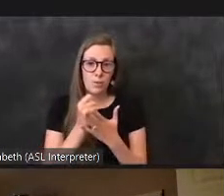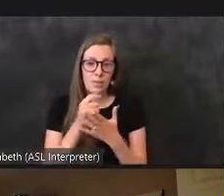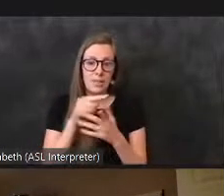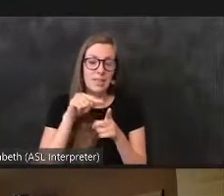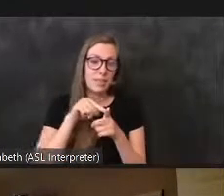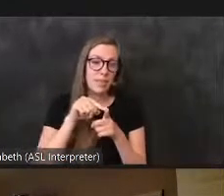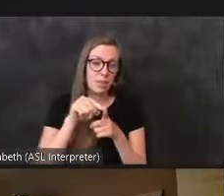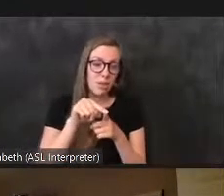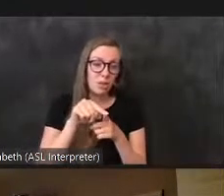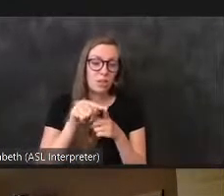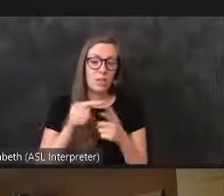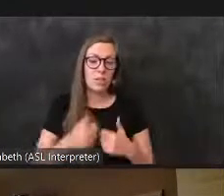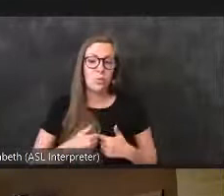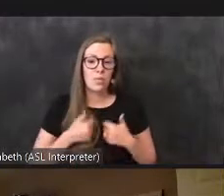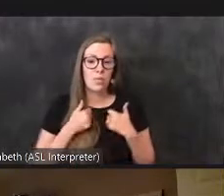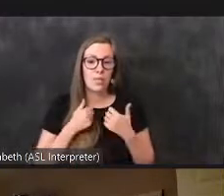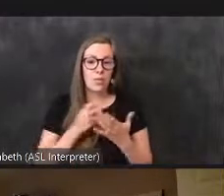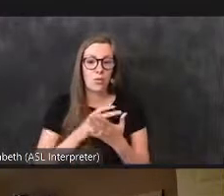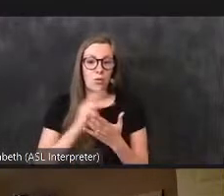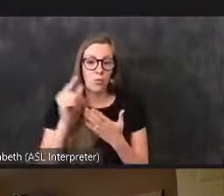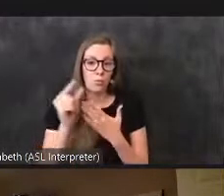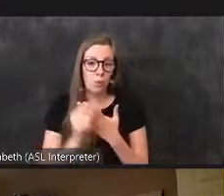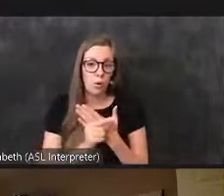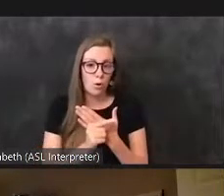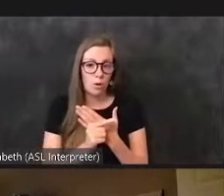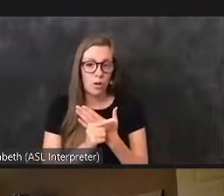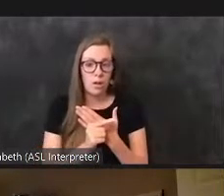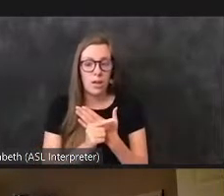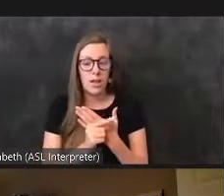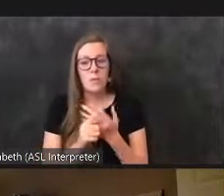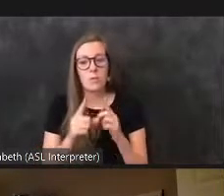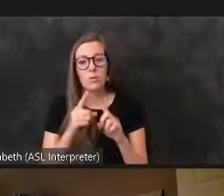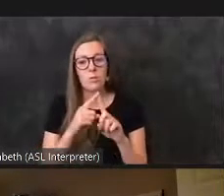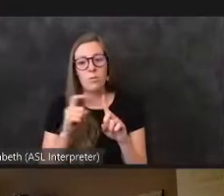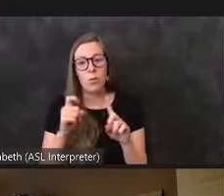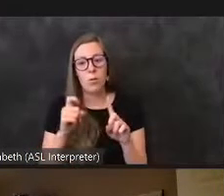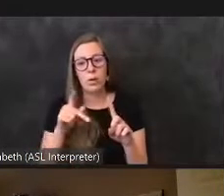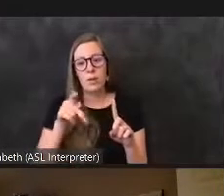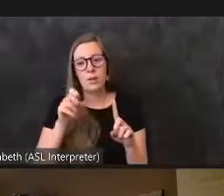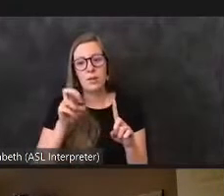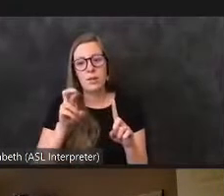e programas especializados de residentes residenciales para para Natales.